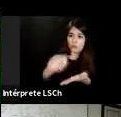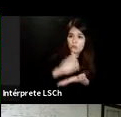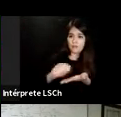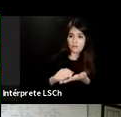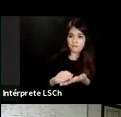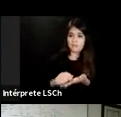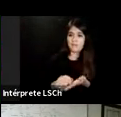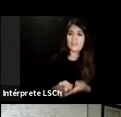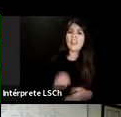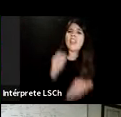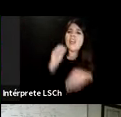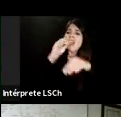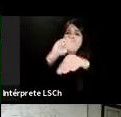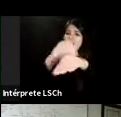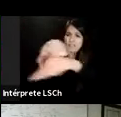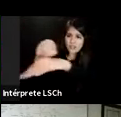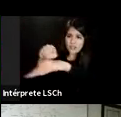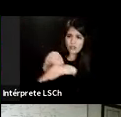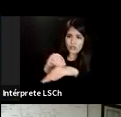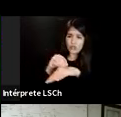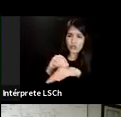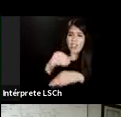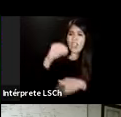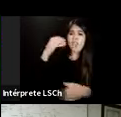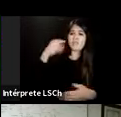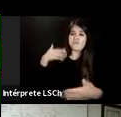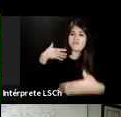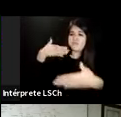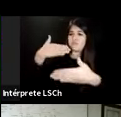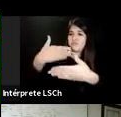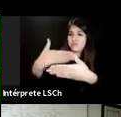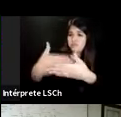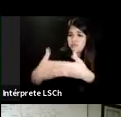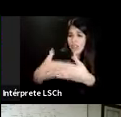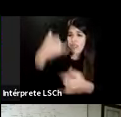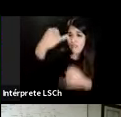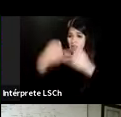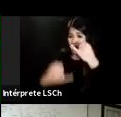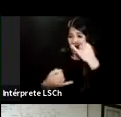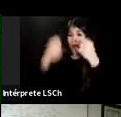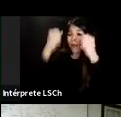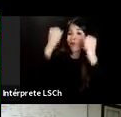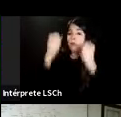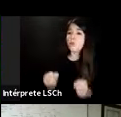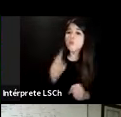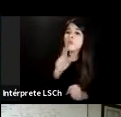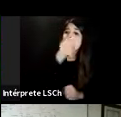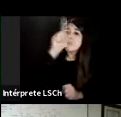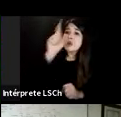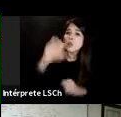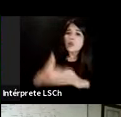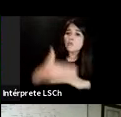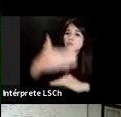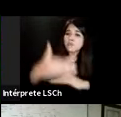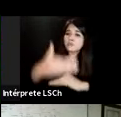sesión podrán hacer preguntas a través del chat de zoom y del chat de facebooklive.